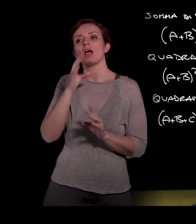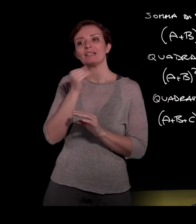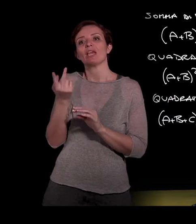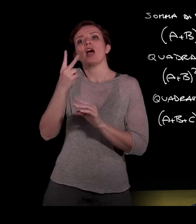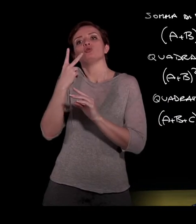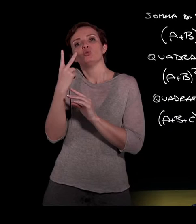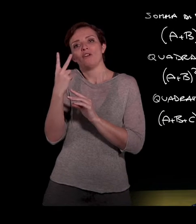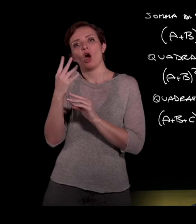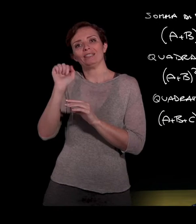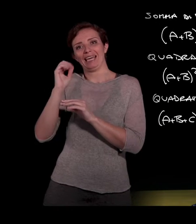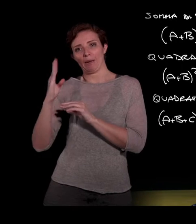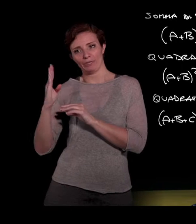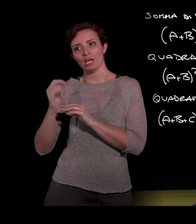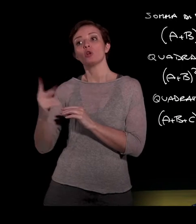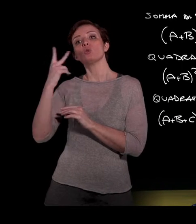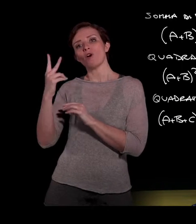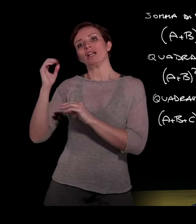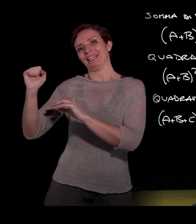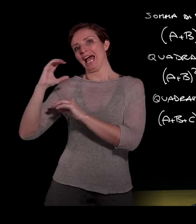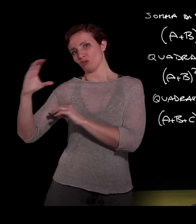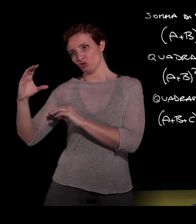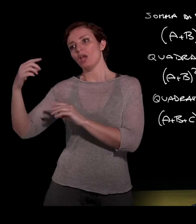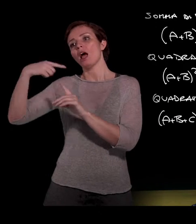il doppio prodotto di AC e il doppio prodotto di BC.